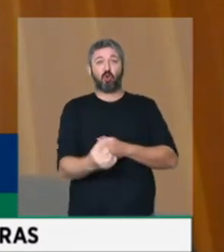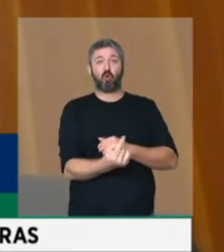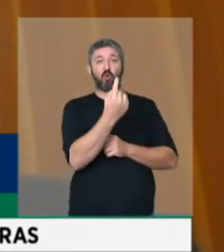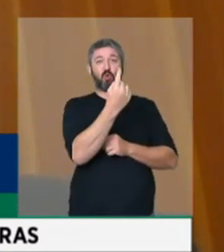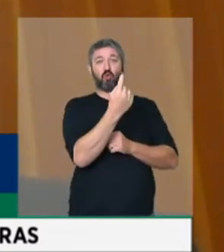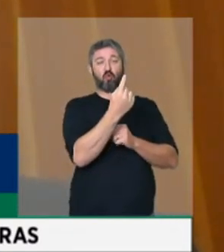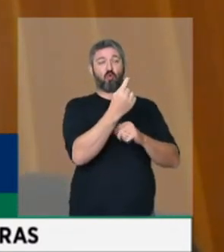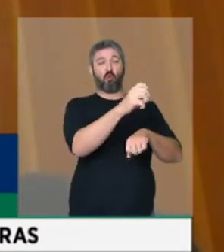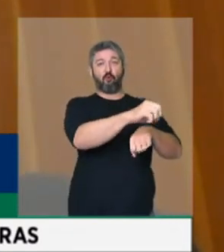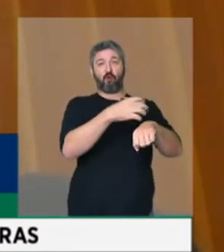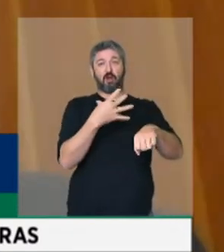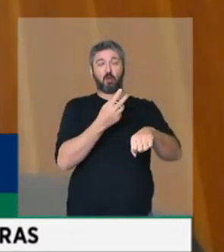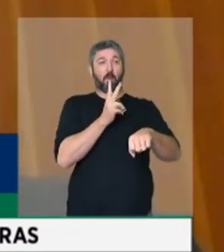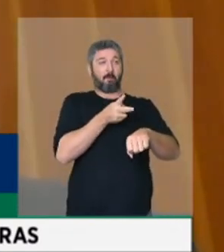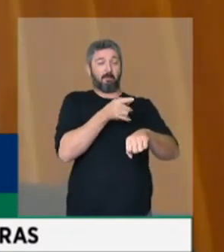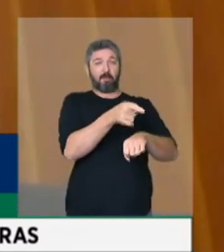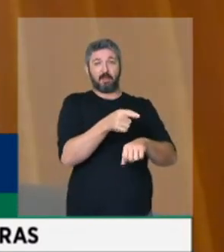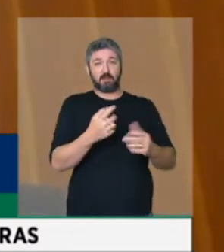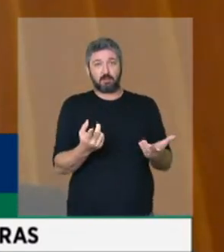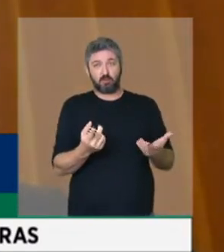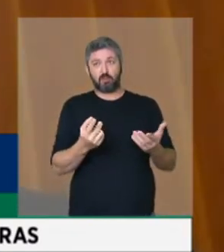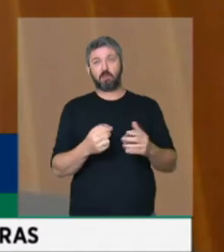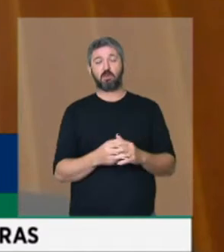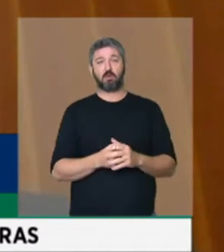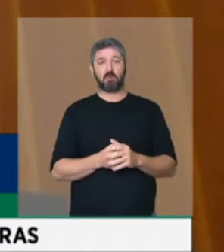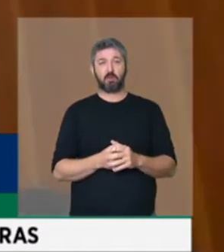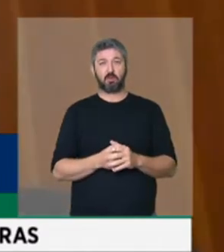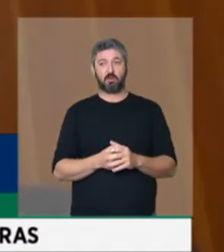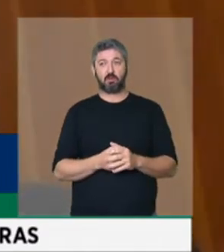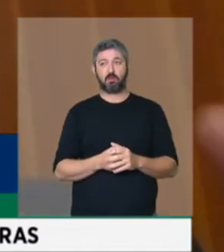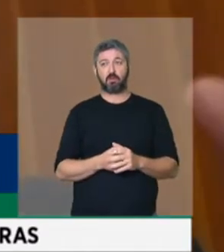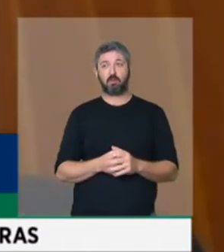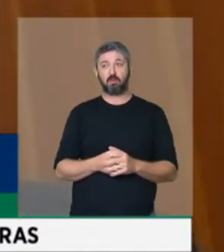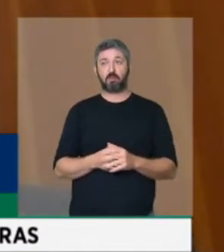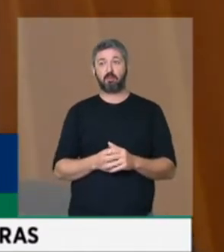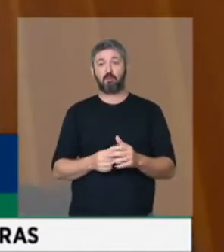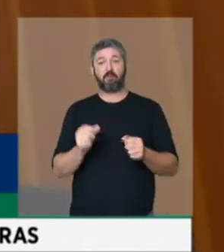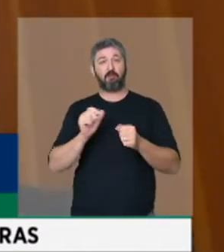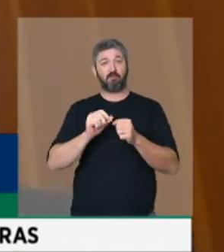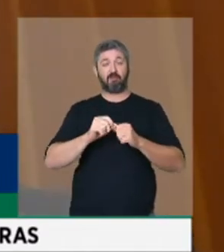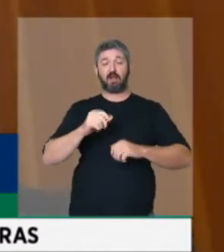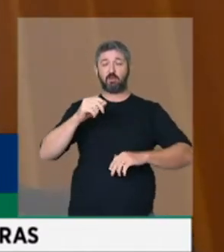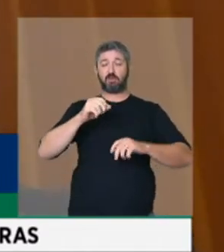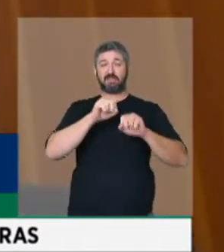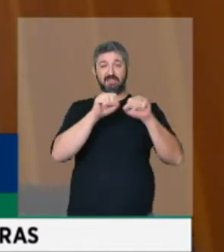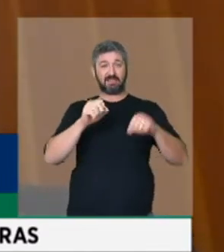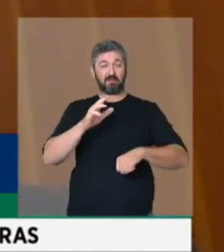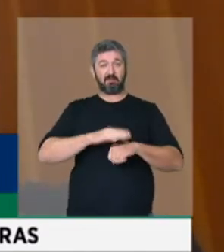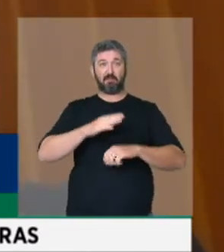COMO ENERGIA DE ENERGIA ELÉ TRICA, UM SETOR QUE É DE CONSUMO OBRIGATÓRIO, ONDE NÃO HÁ COMPETIÇÃO REAL